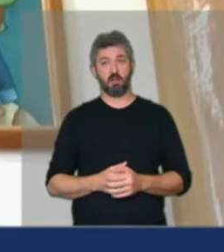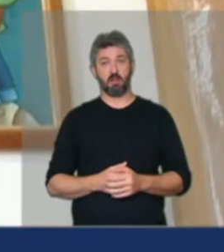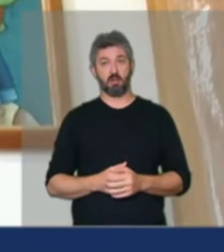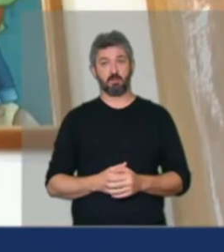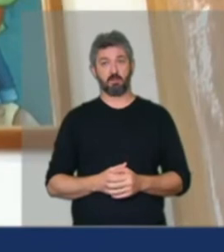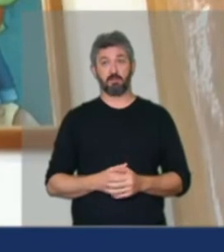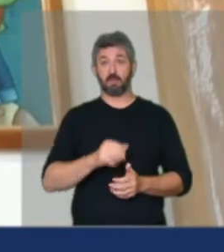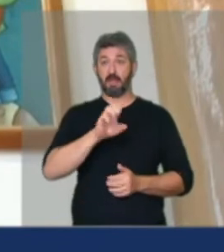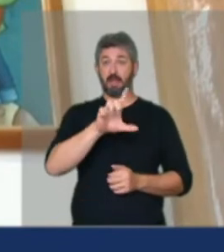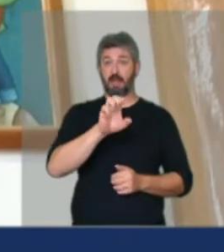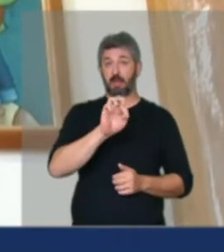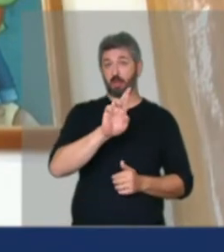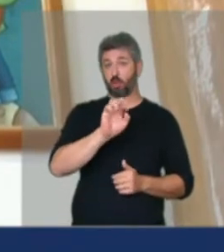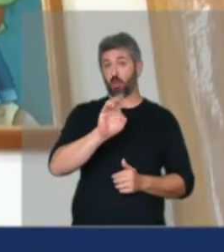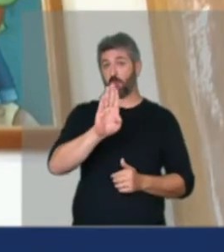QUE, DE ALGUMA FORMA JÁ ESTÁ NAS MÃOS DA INICIATIVA